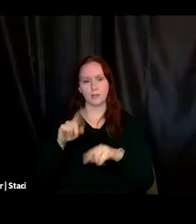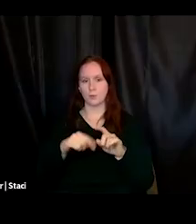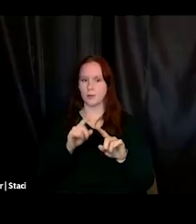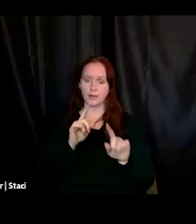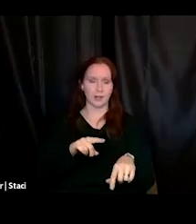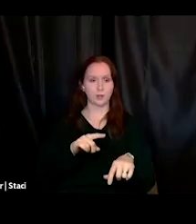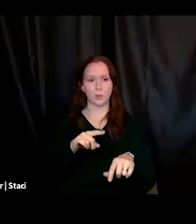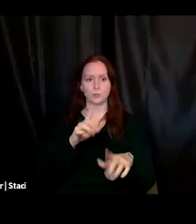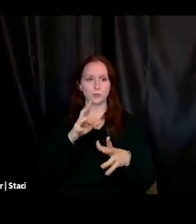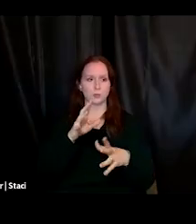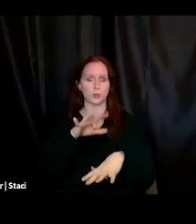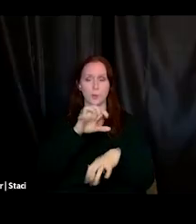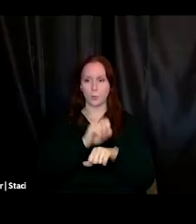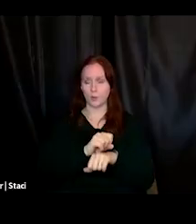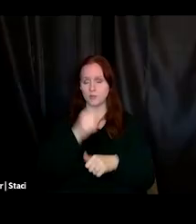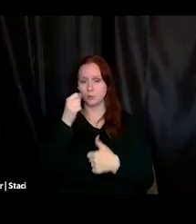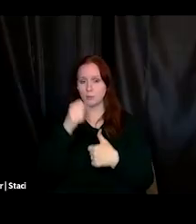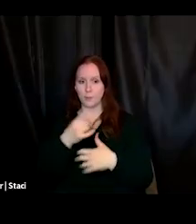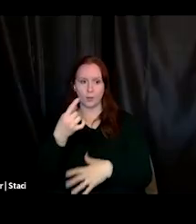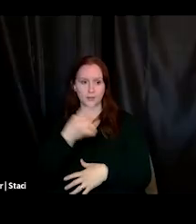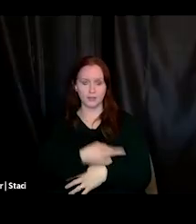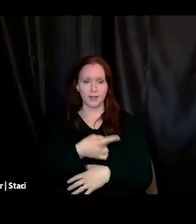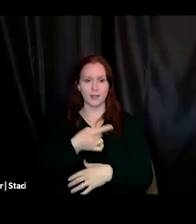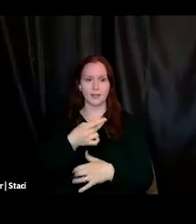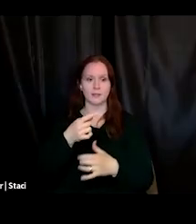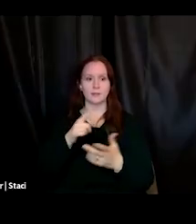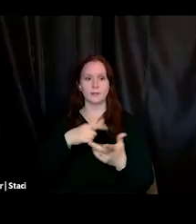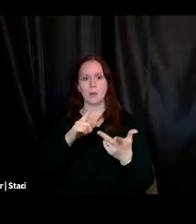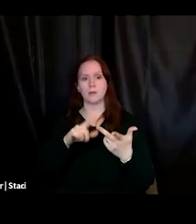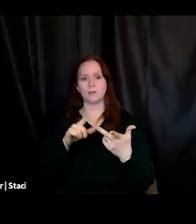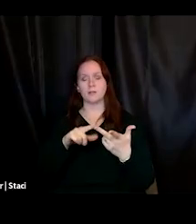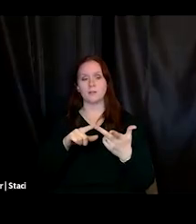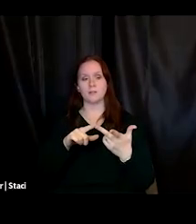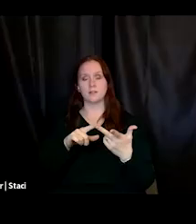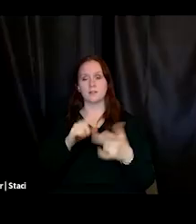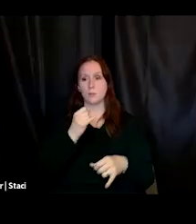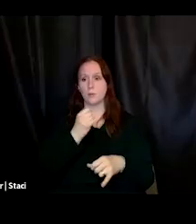para asegurarnos de que sepas a quién llamar mientras ocurren esas cosas.